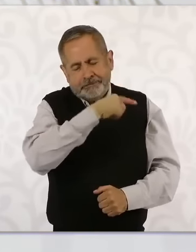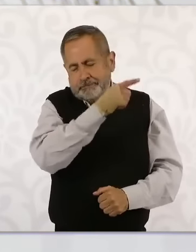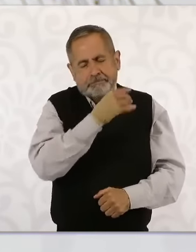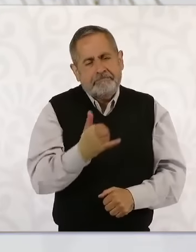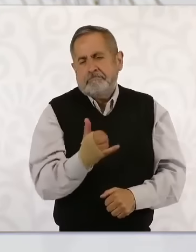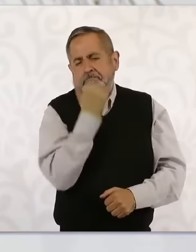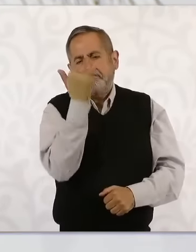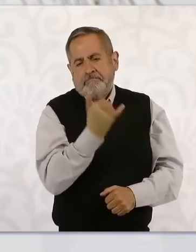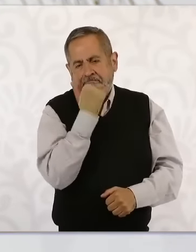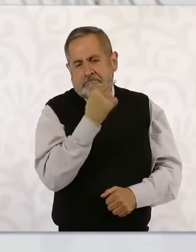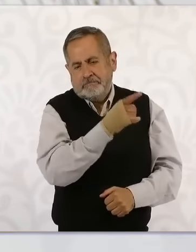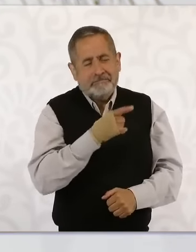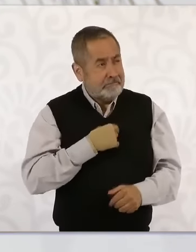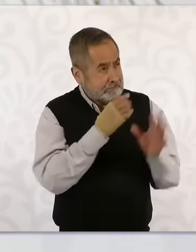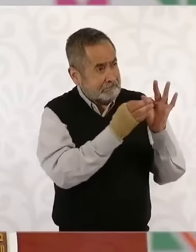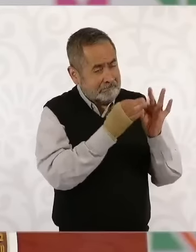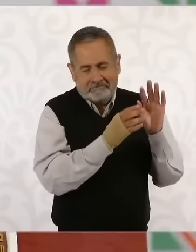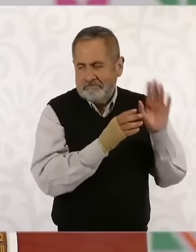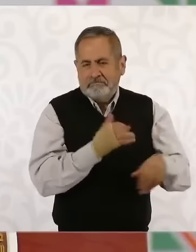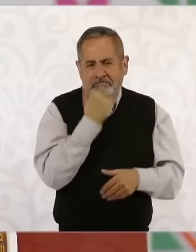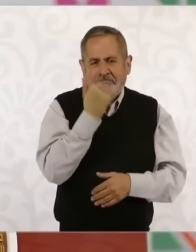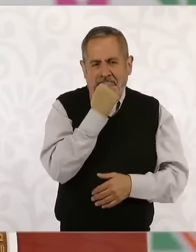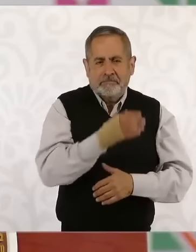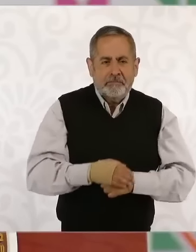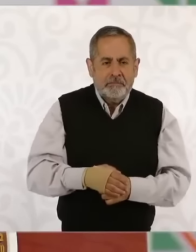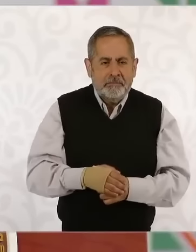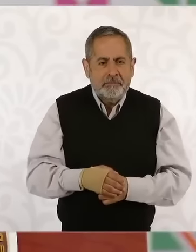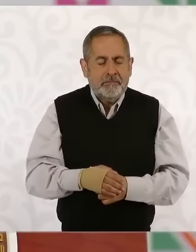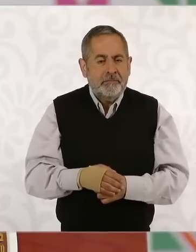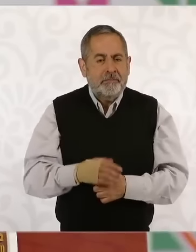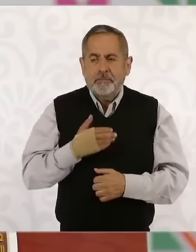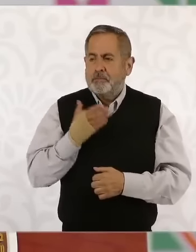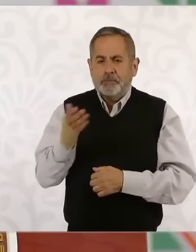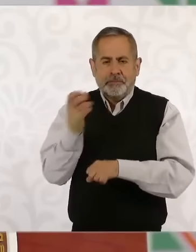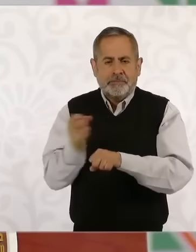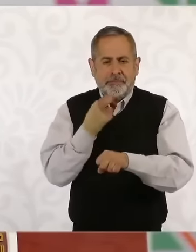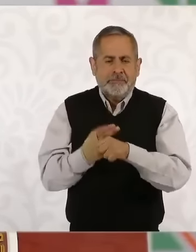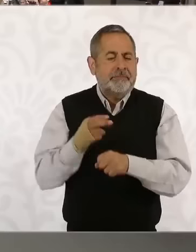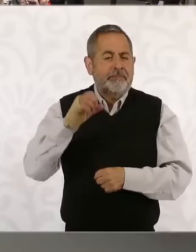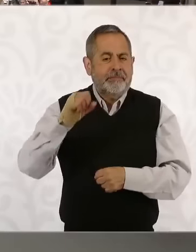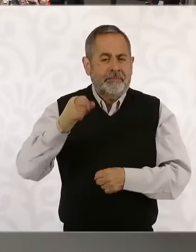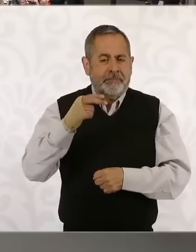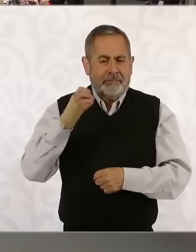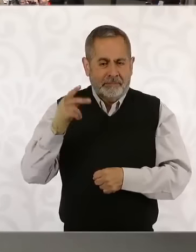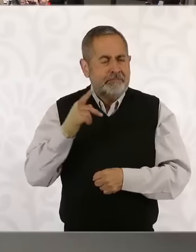pues explicarles. Eh, vamos a pedir ahí al secretario de Hacienda que invite un día al